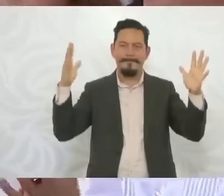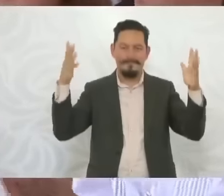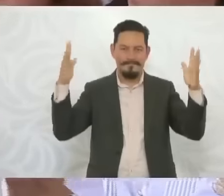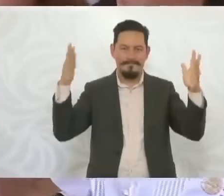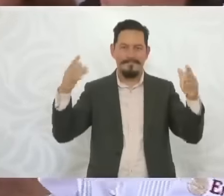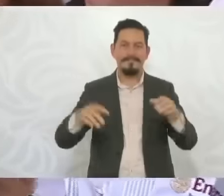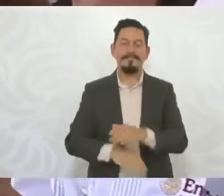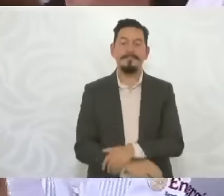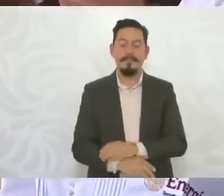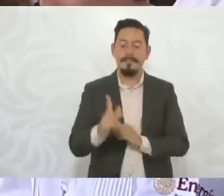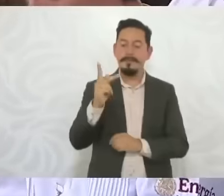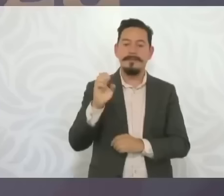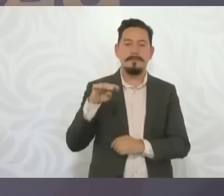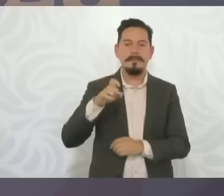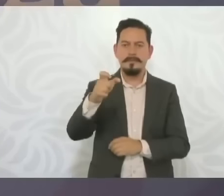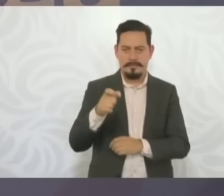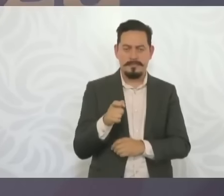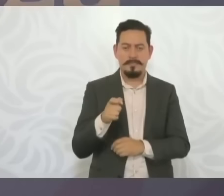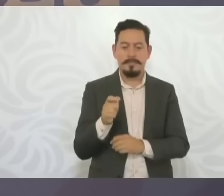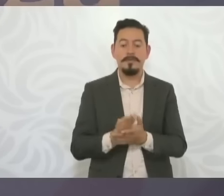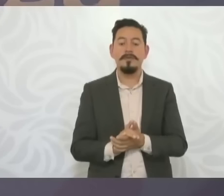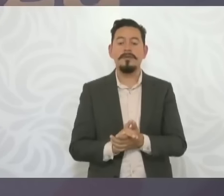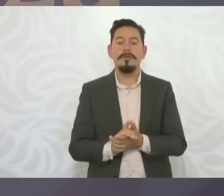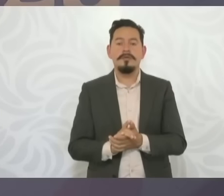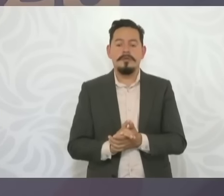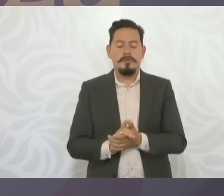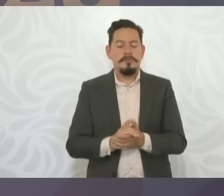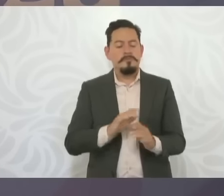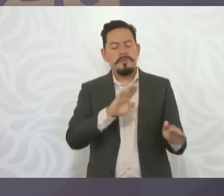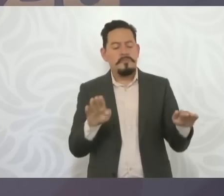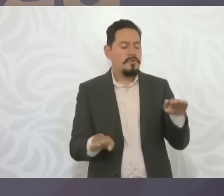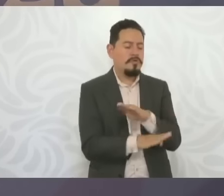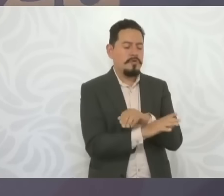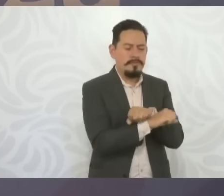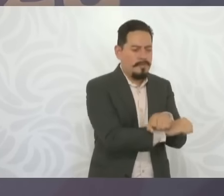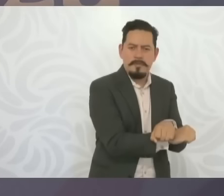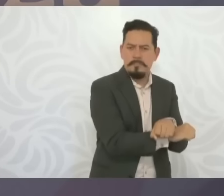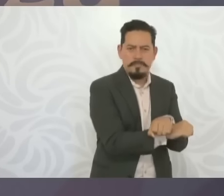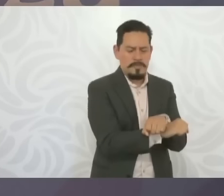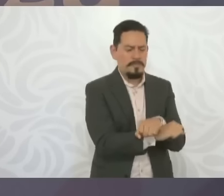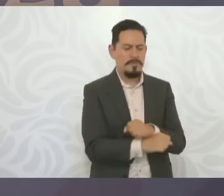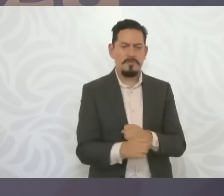Pemex no se repliega, no se entrega ni se somete, se fortalece y renueva todos los